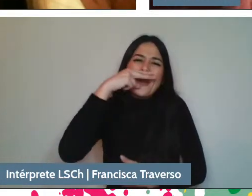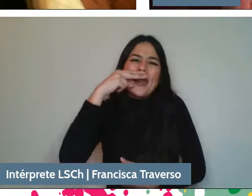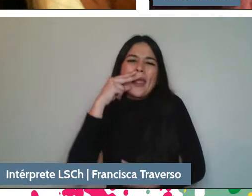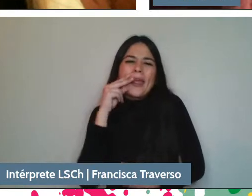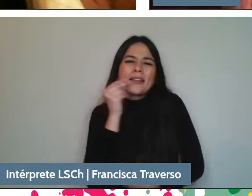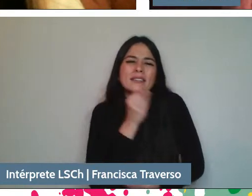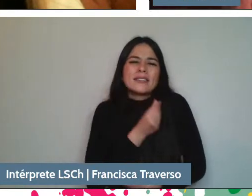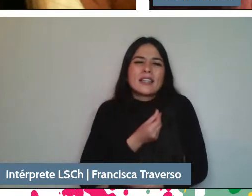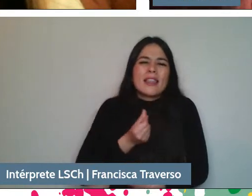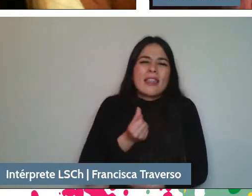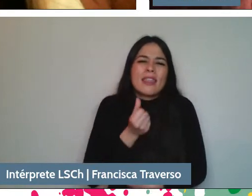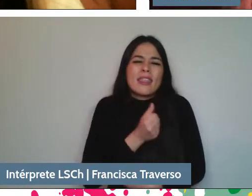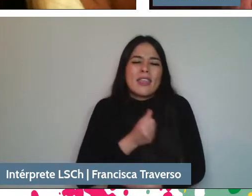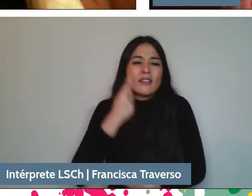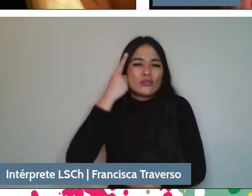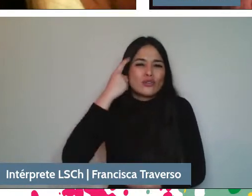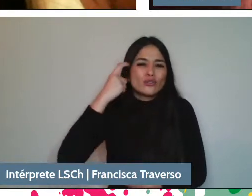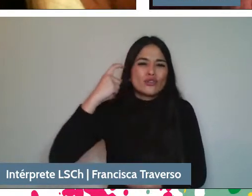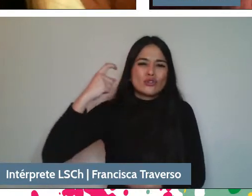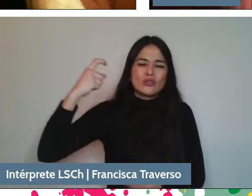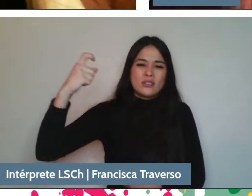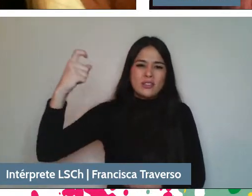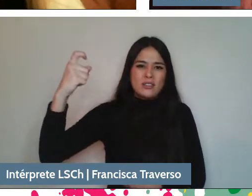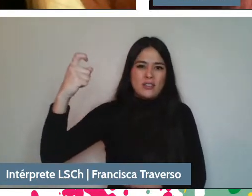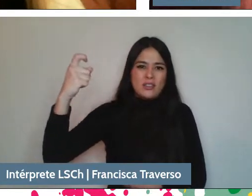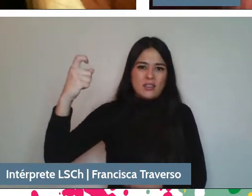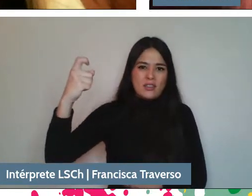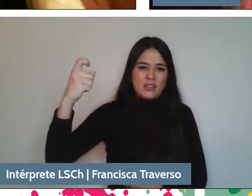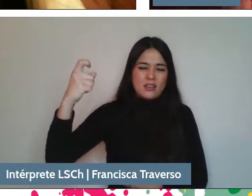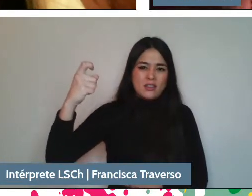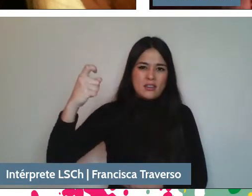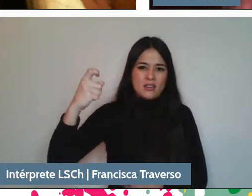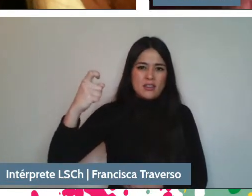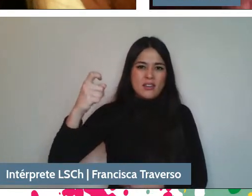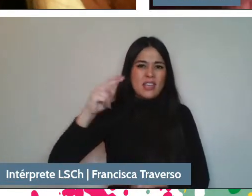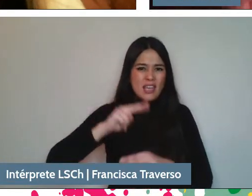de todos esos elementos que hacen que nosotros seamos lo que somos.